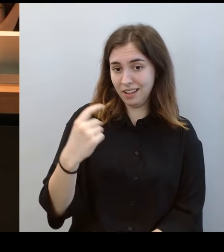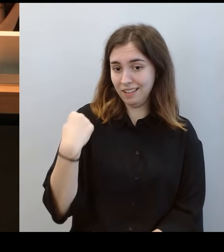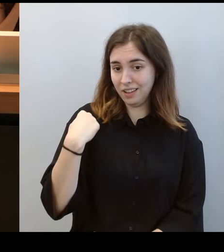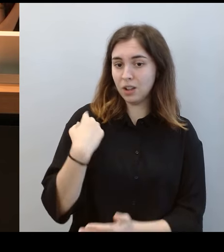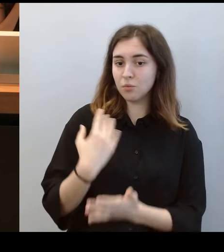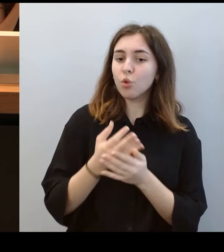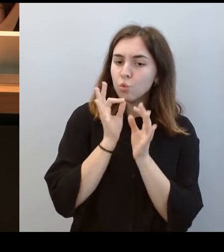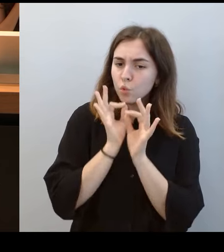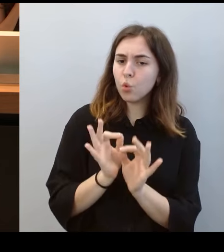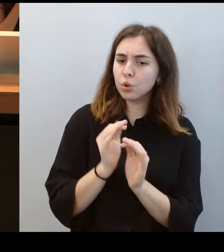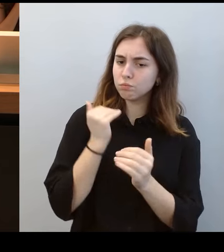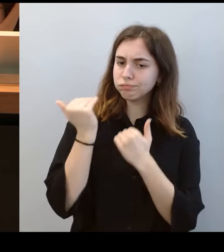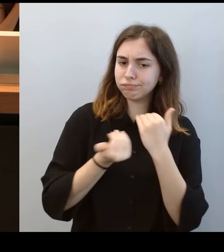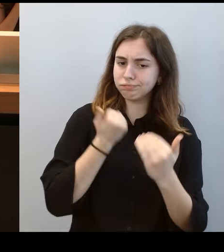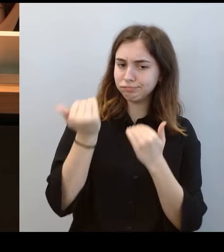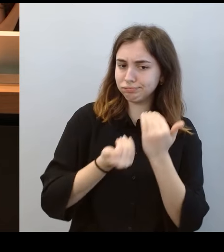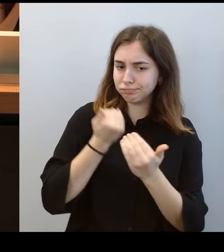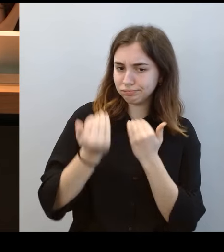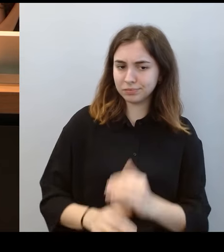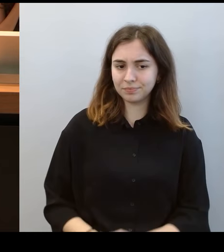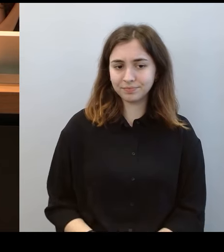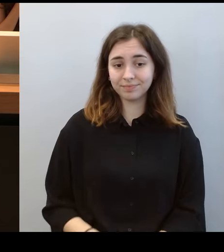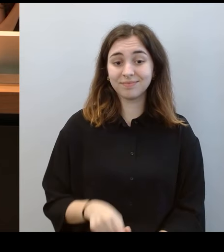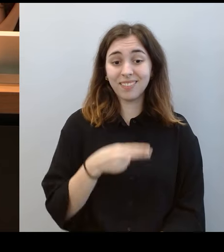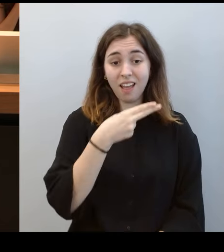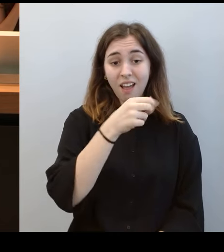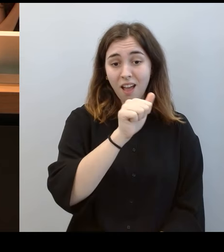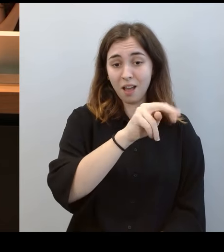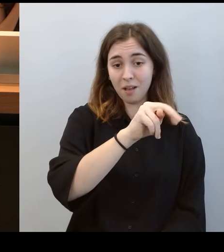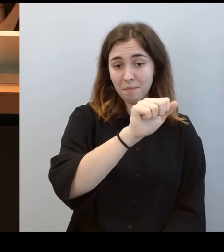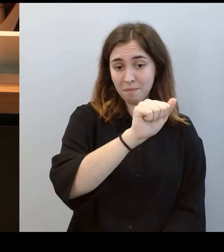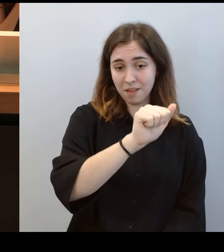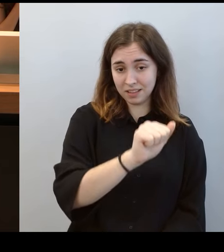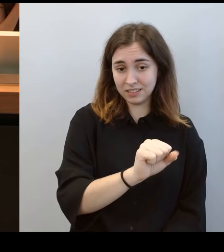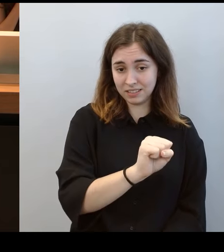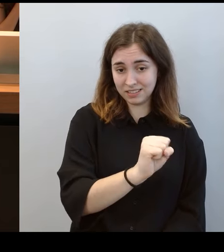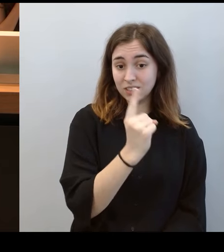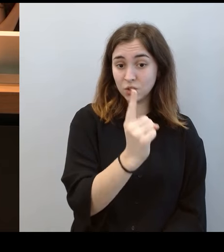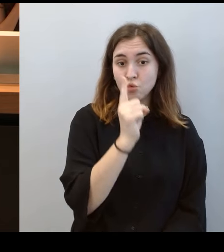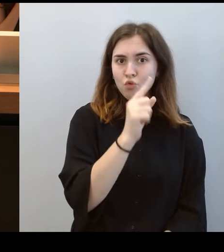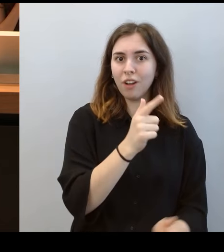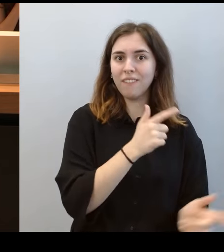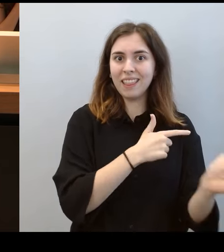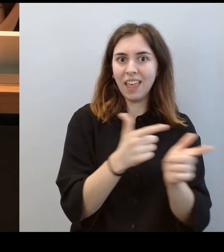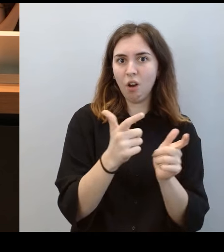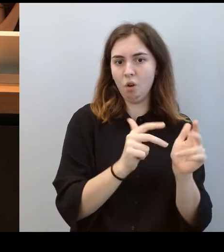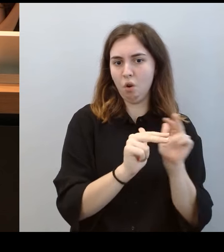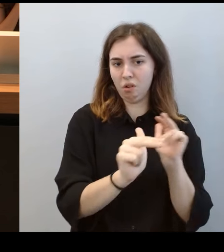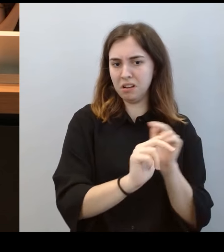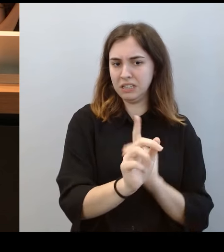Die Hamas ist nicht nur Terrororganisation Die Hamas ist in Gaza, auch Regime